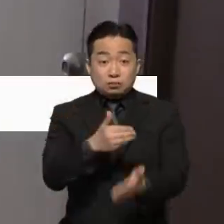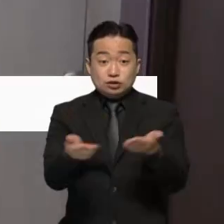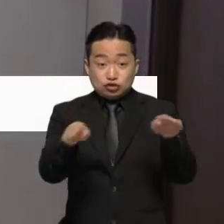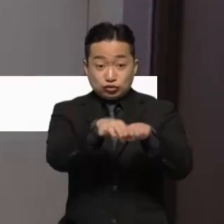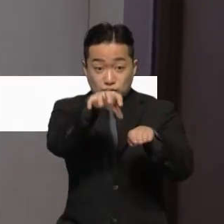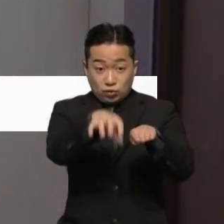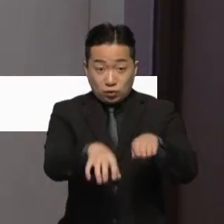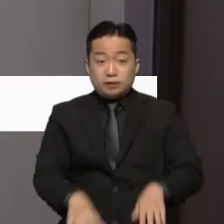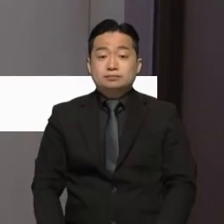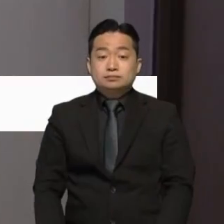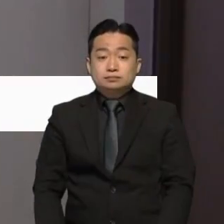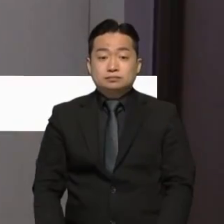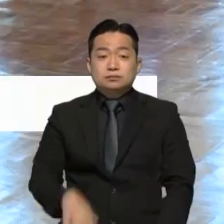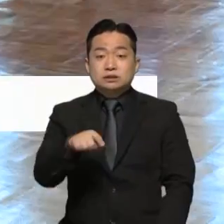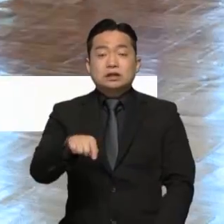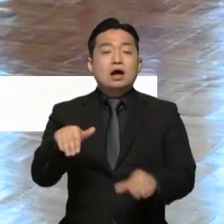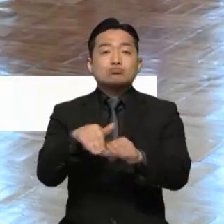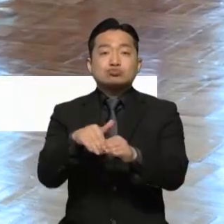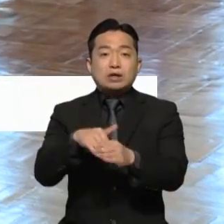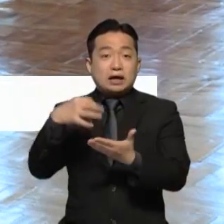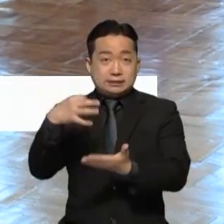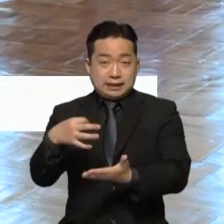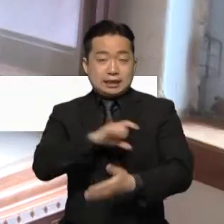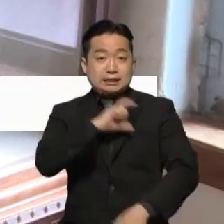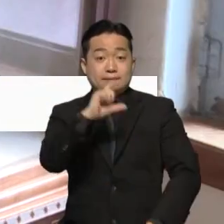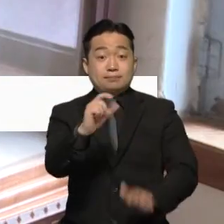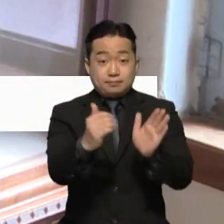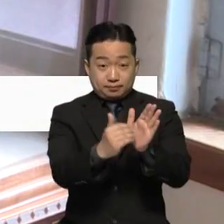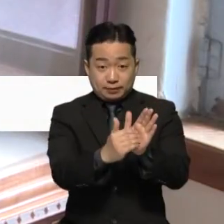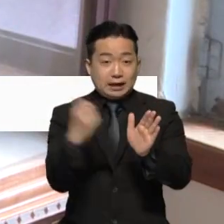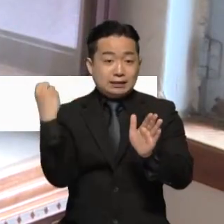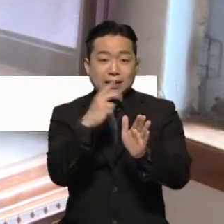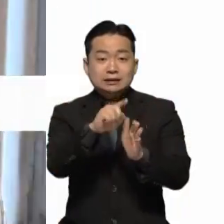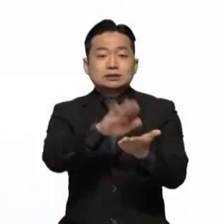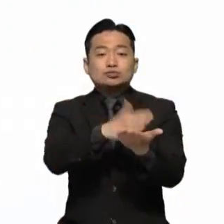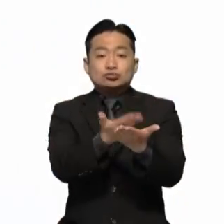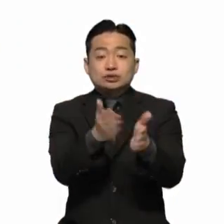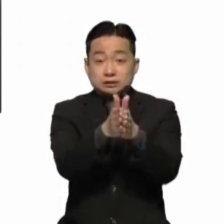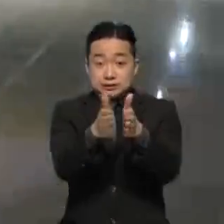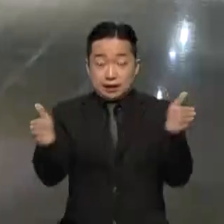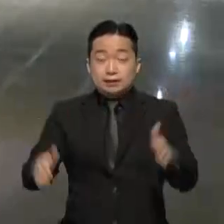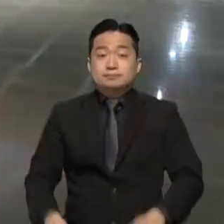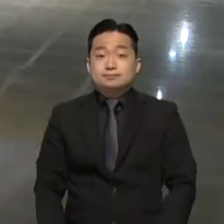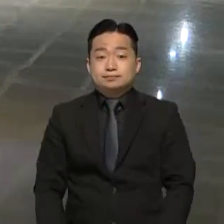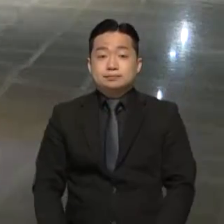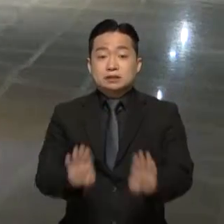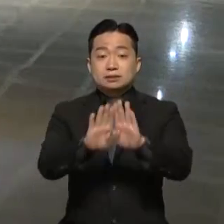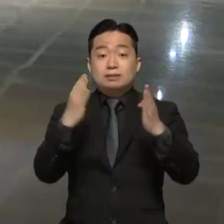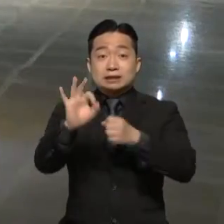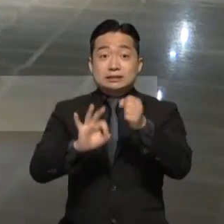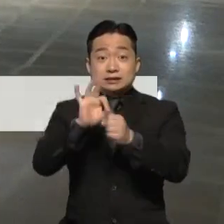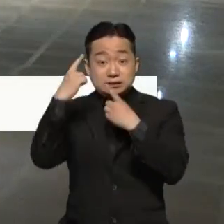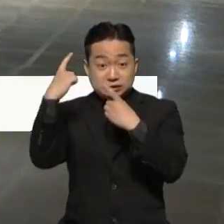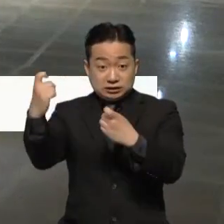(기자) 보화각 간송미술관은 전체가 문화재로 지정돼 이번 전시가 끝나면 다시 보수 정비에 들어갑니다. 개관 10주년을 맞은 석파정